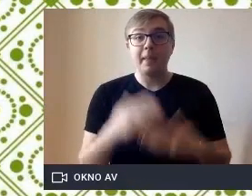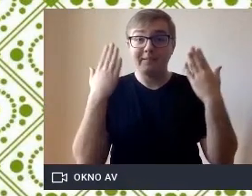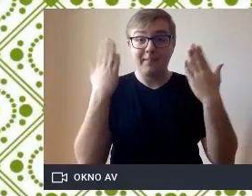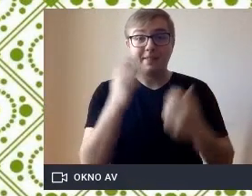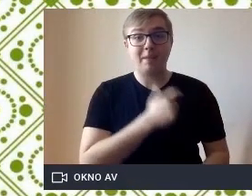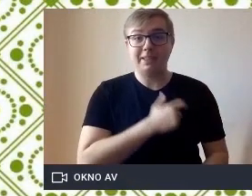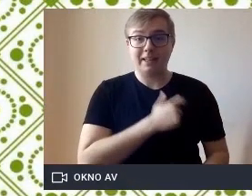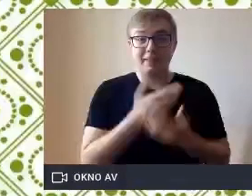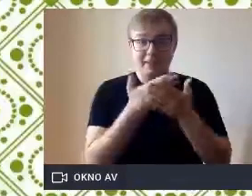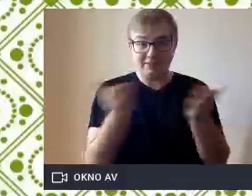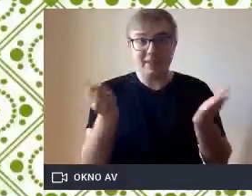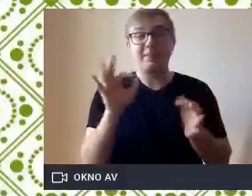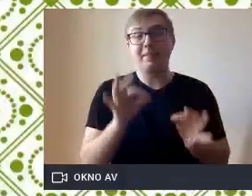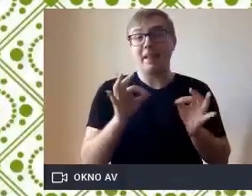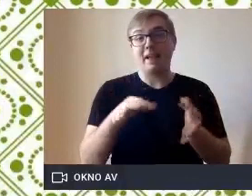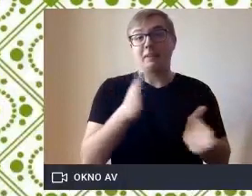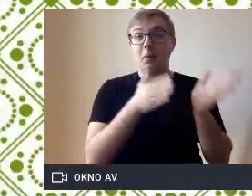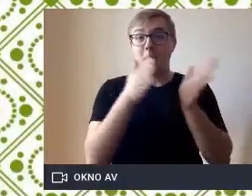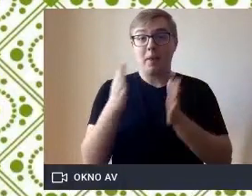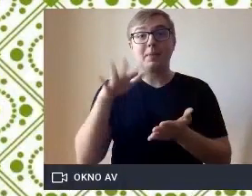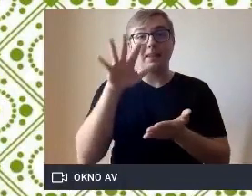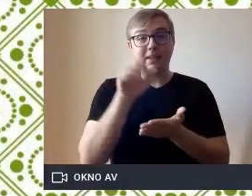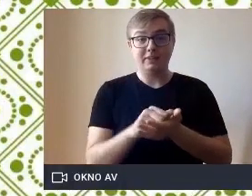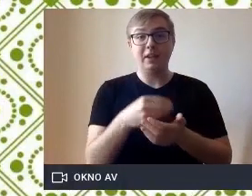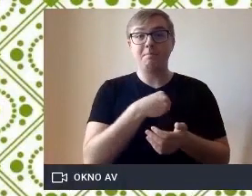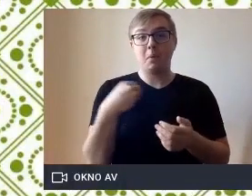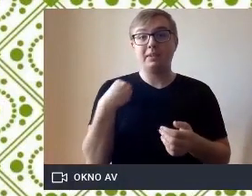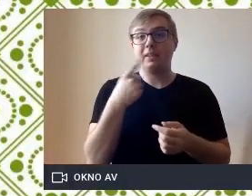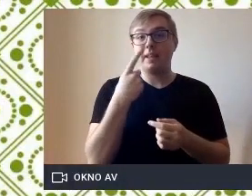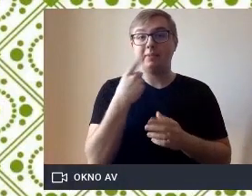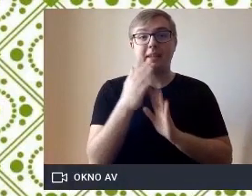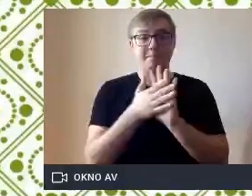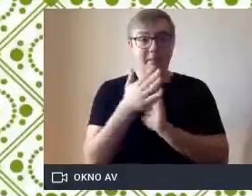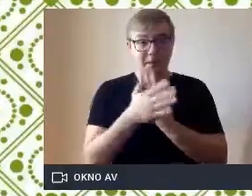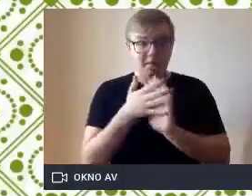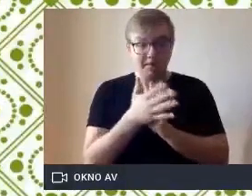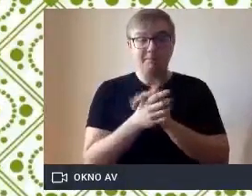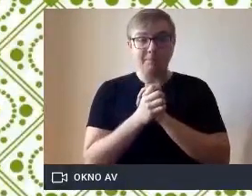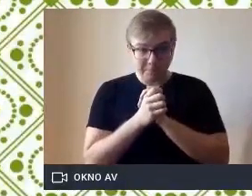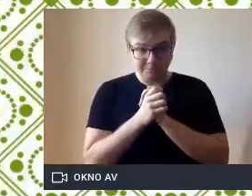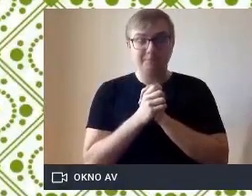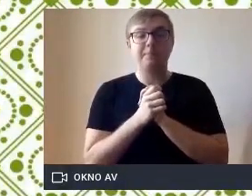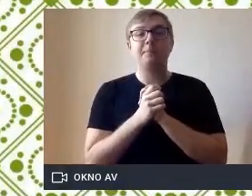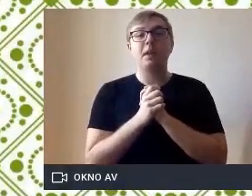Witam serdecznie na kolejnych zajęciach z PJM.